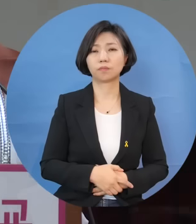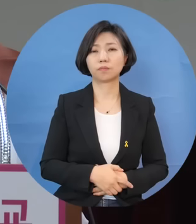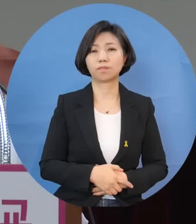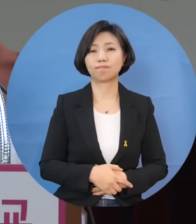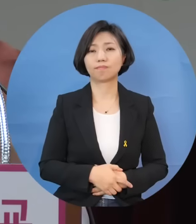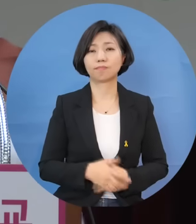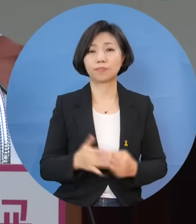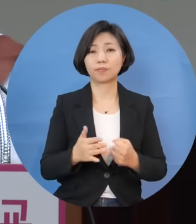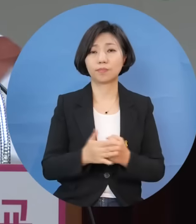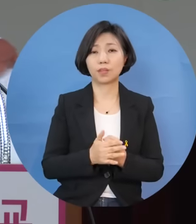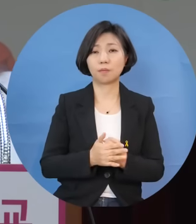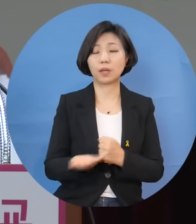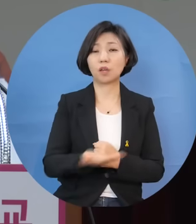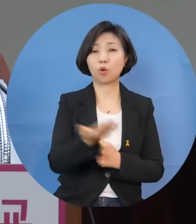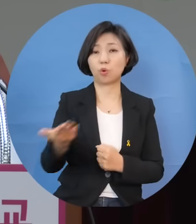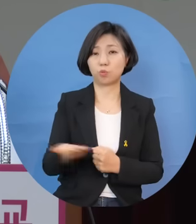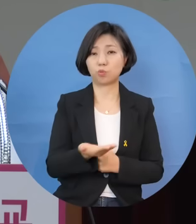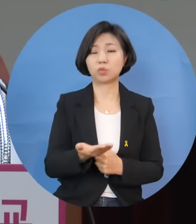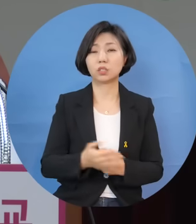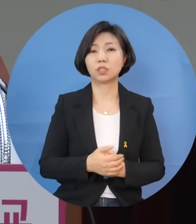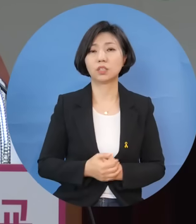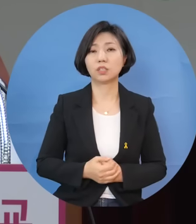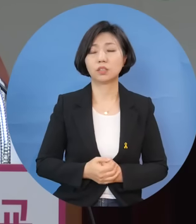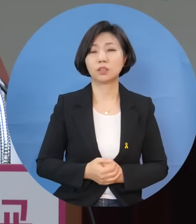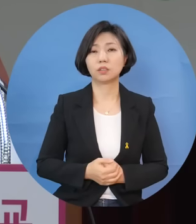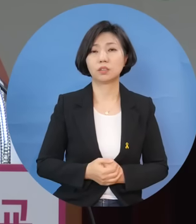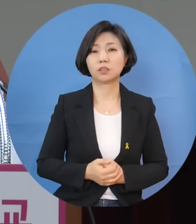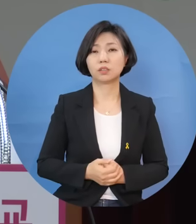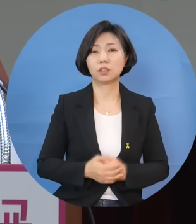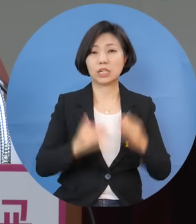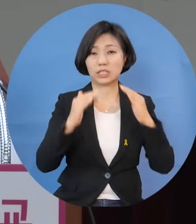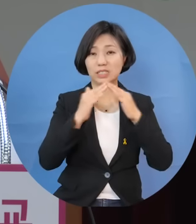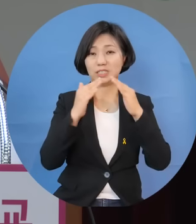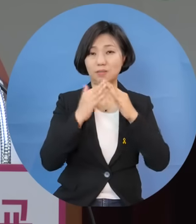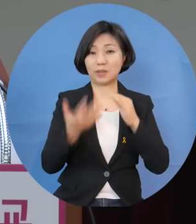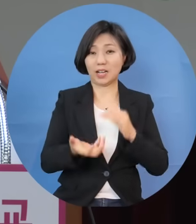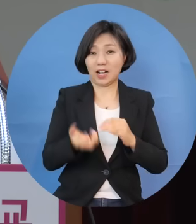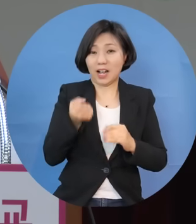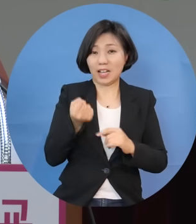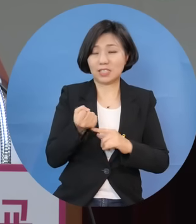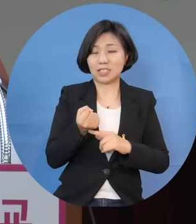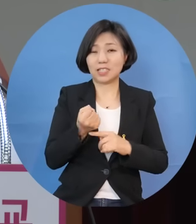그러니까 여러분이 집을 가지고 있는 즐거움이 있으니까